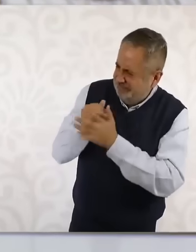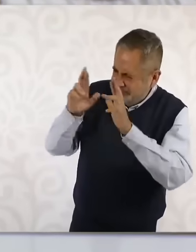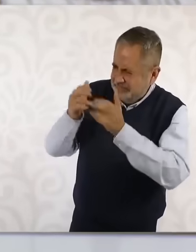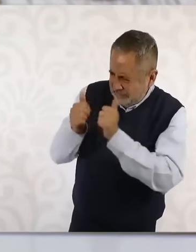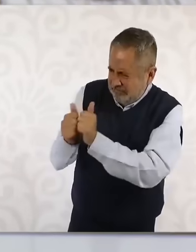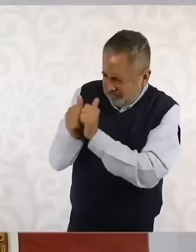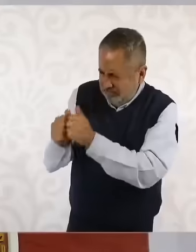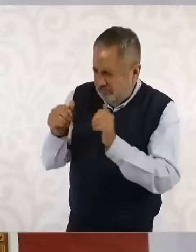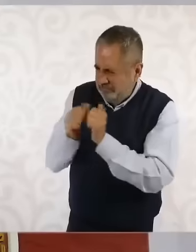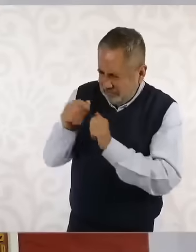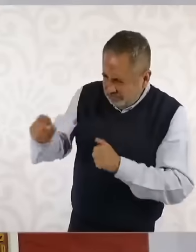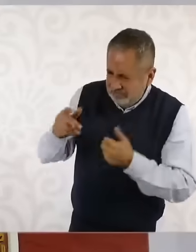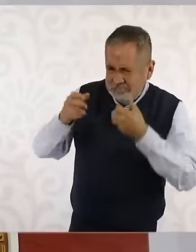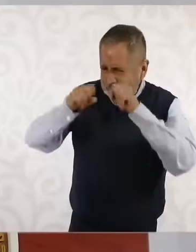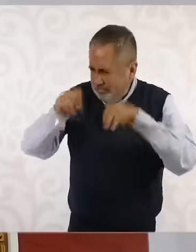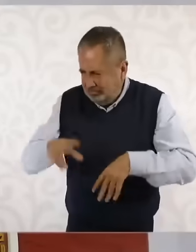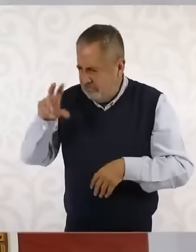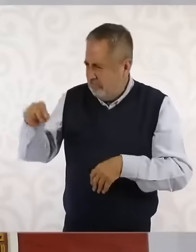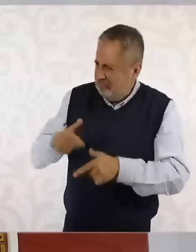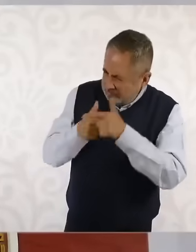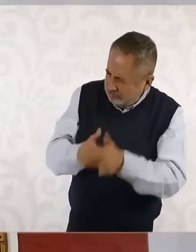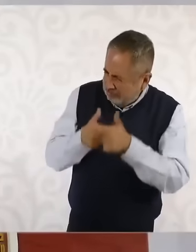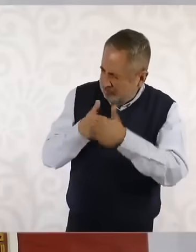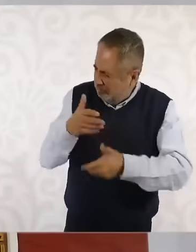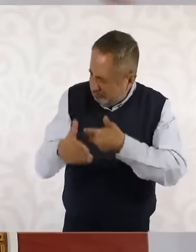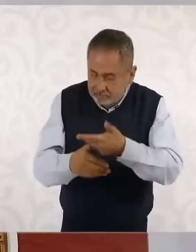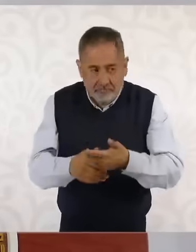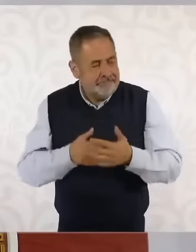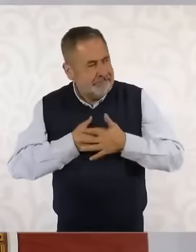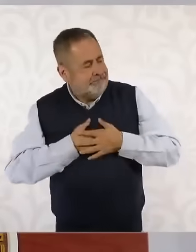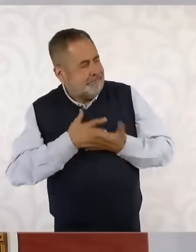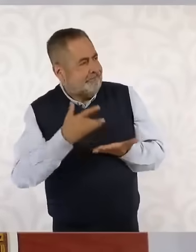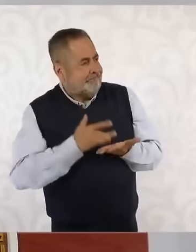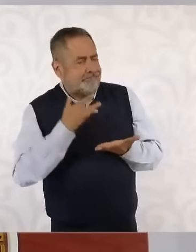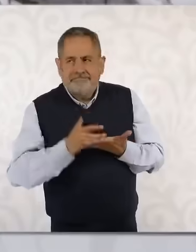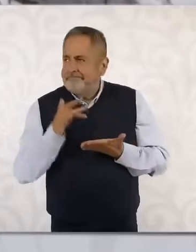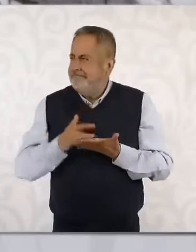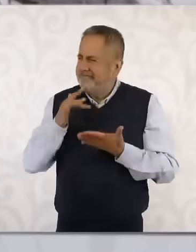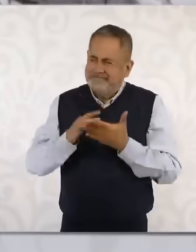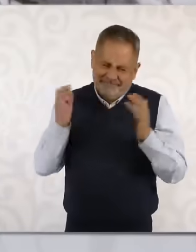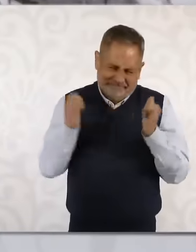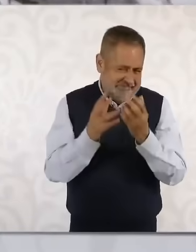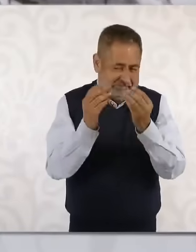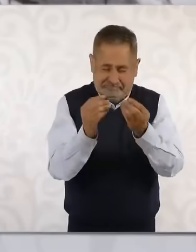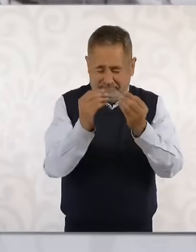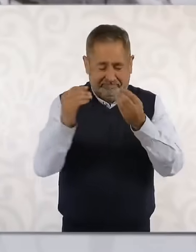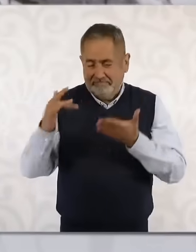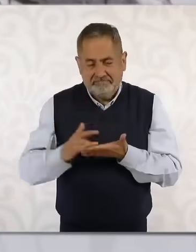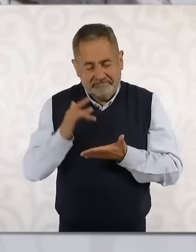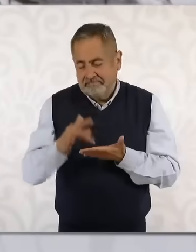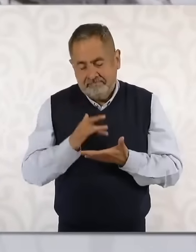no te desanimes, adelante. Totalmente la gente que iba pasando. Y eso es lo